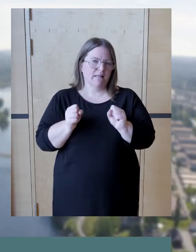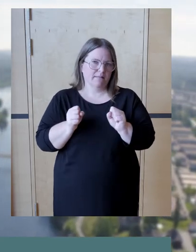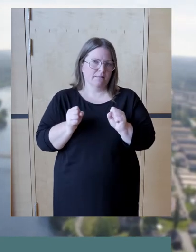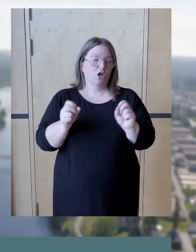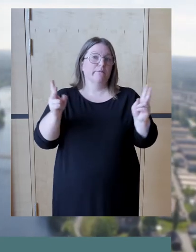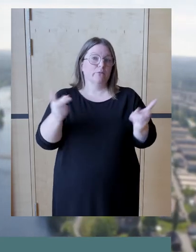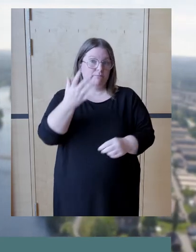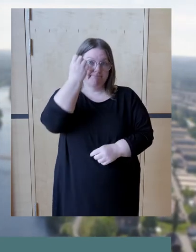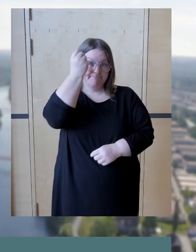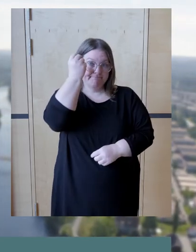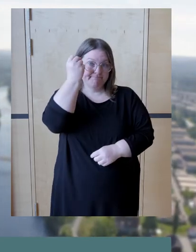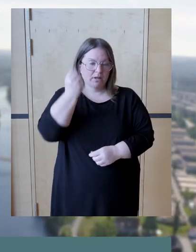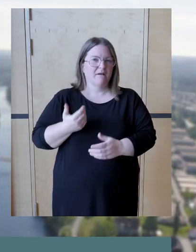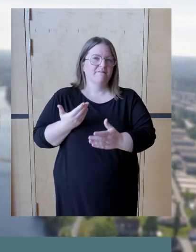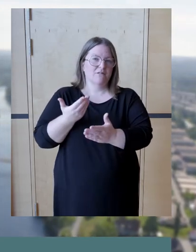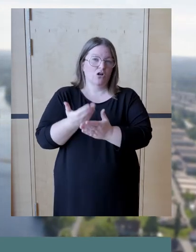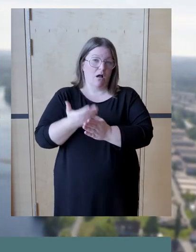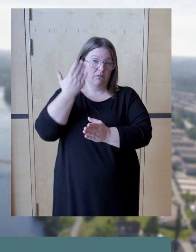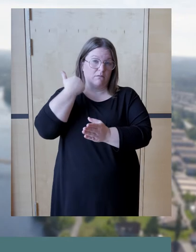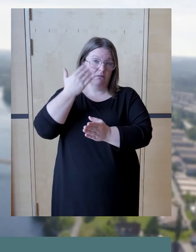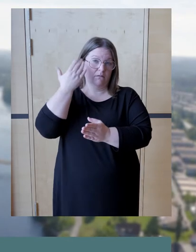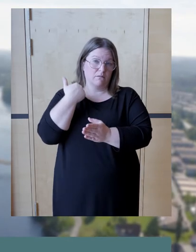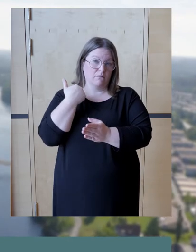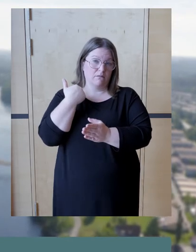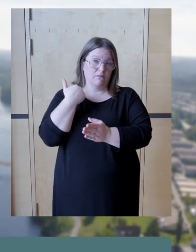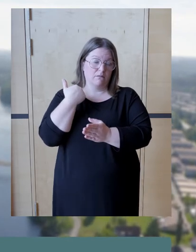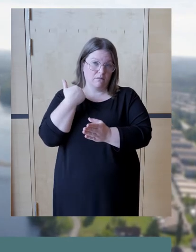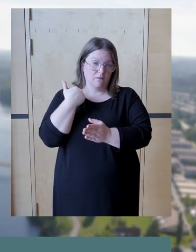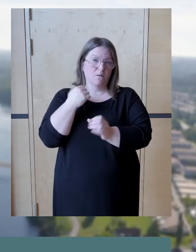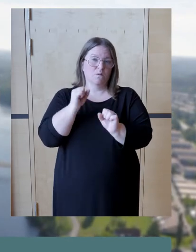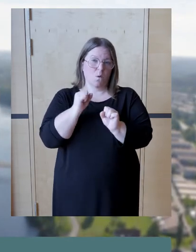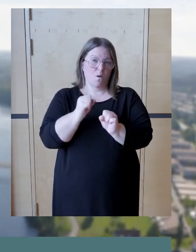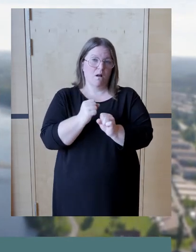Förslaget som du hade vaknat att tillskottet skulle bli 50 vård och omsorg platser